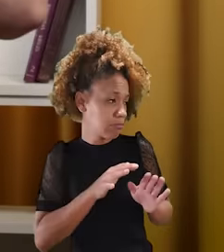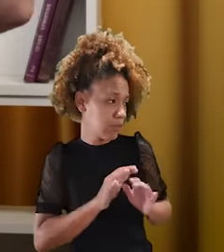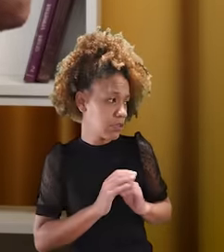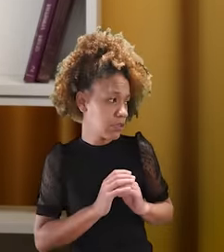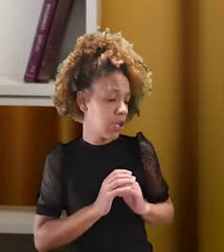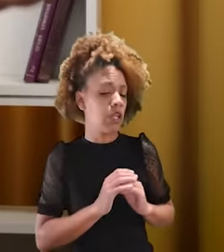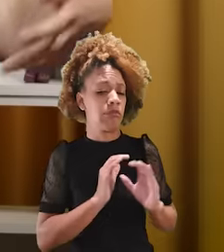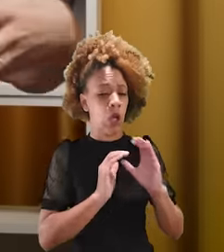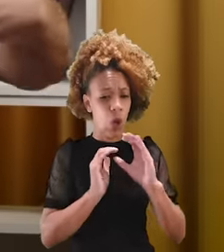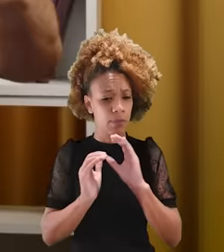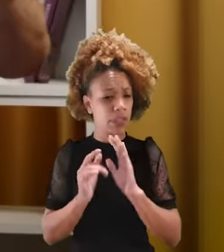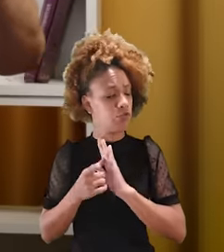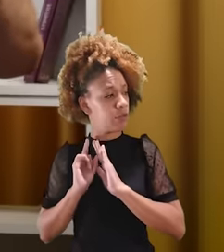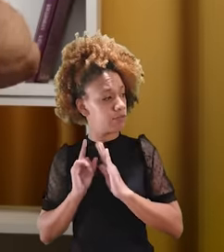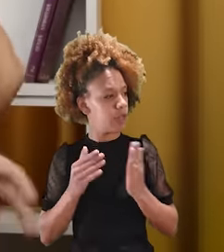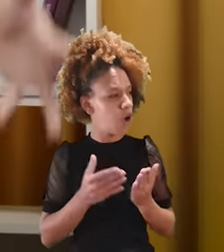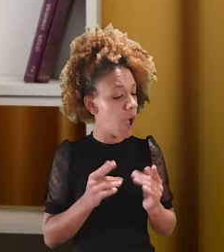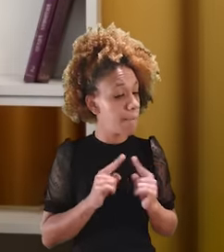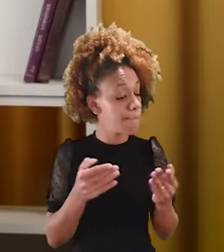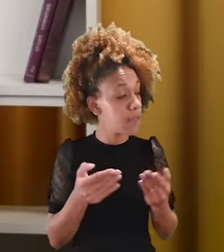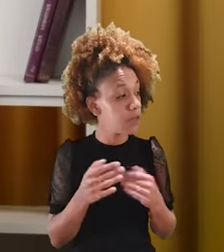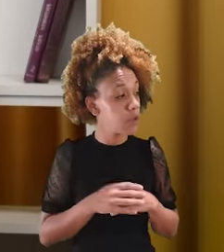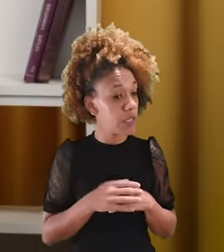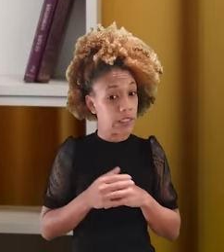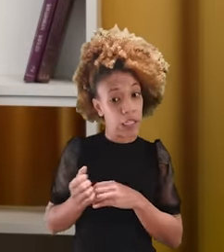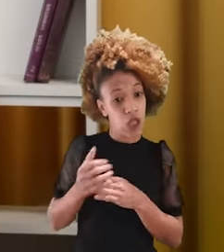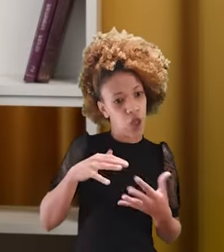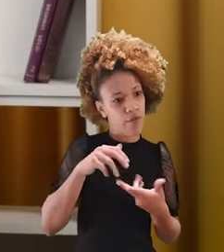da comunicação como era anteriormente E agora tem esse mundo novo que você tá com mais seguidores